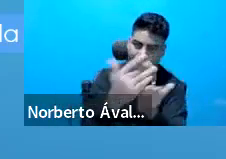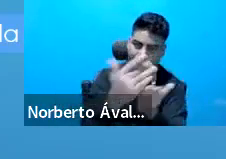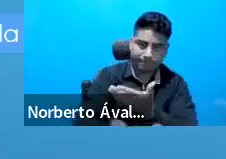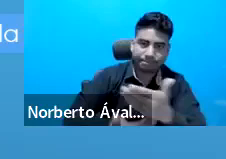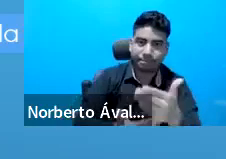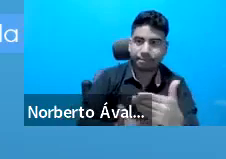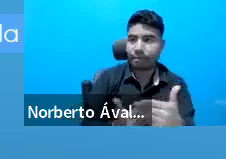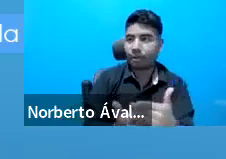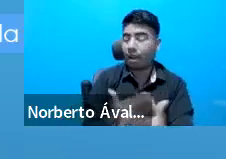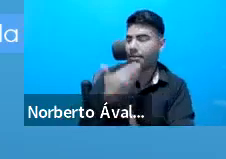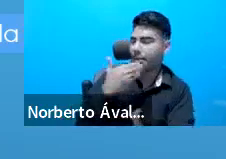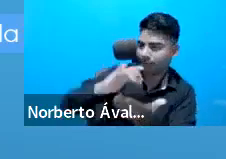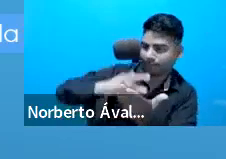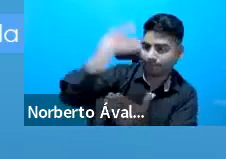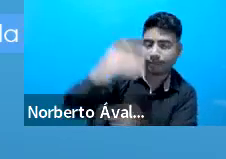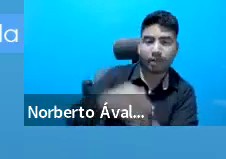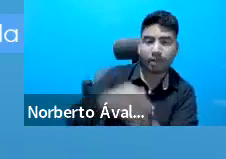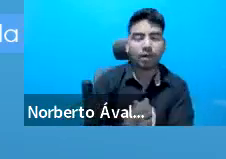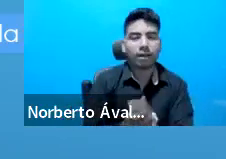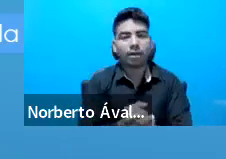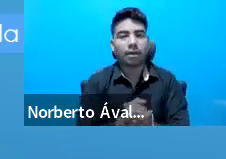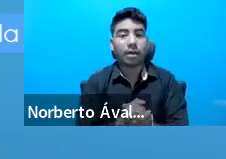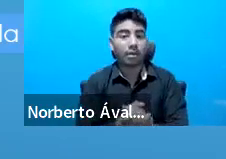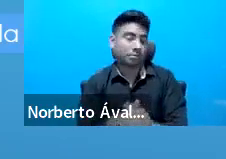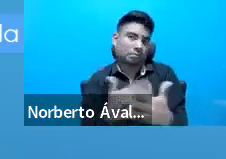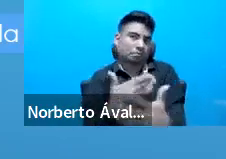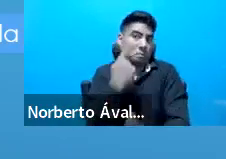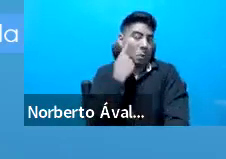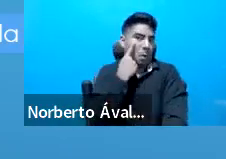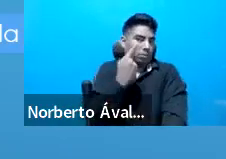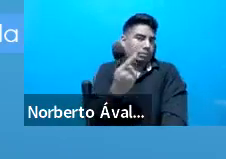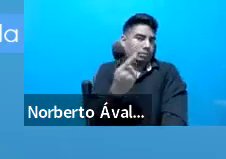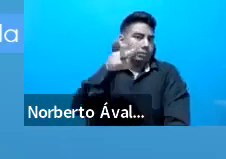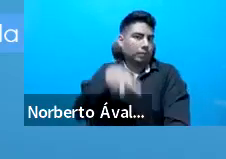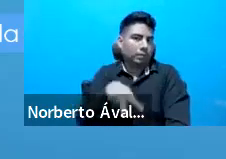Los ya los se reabren